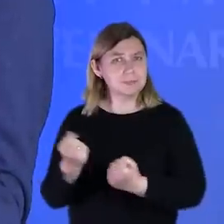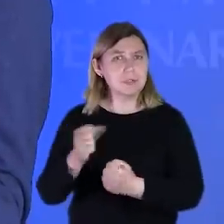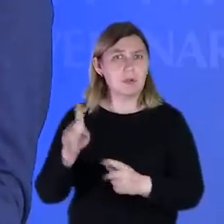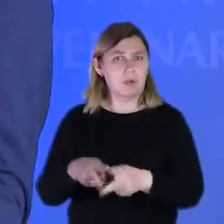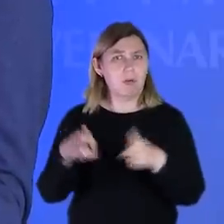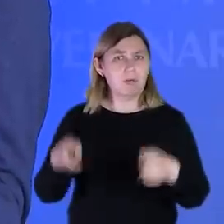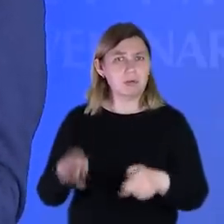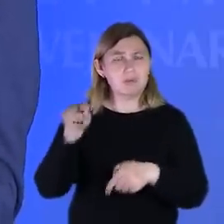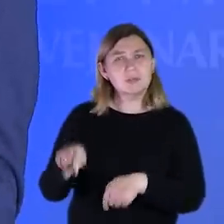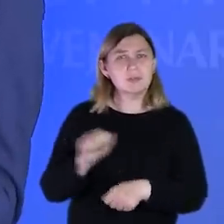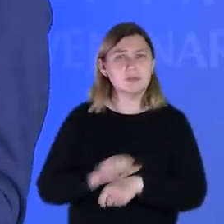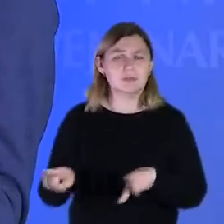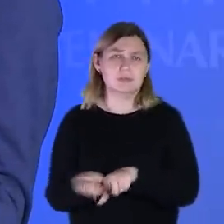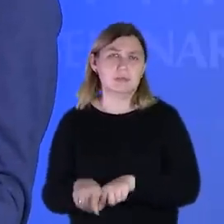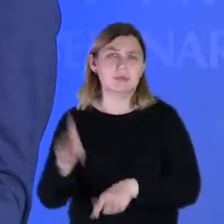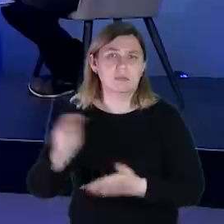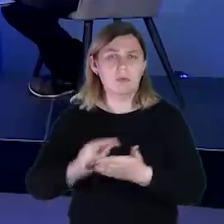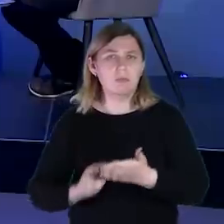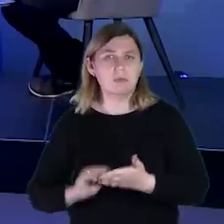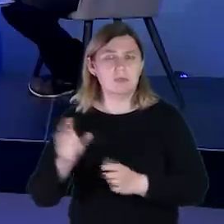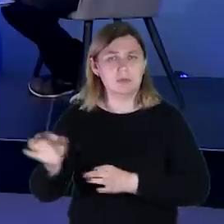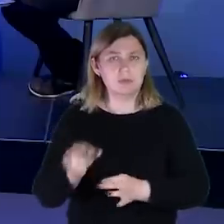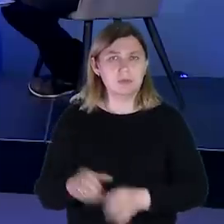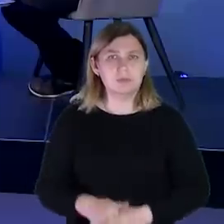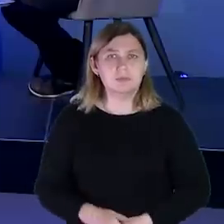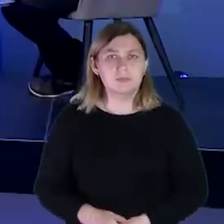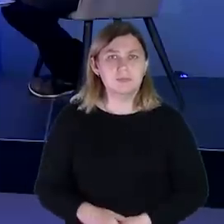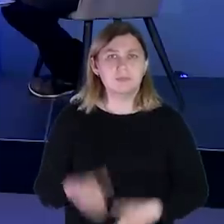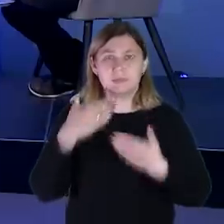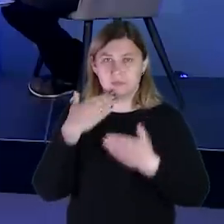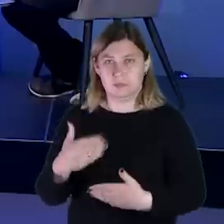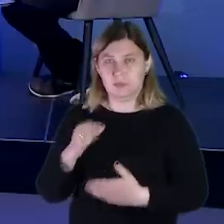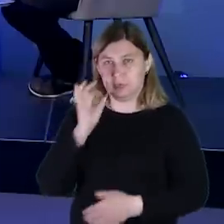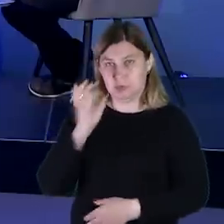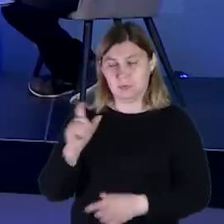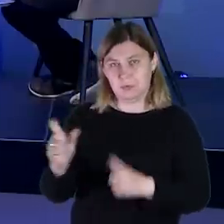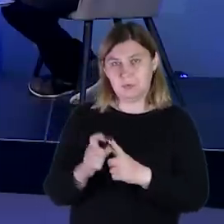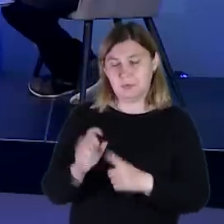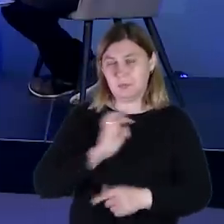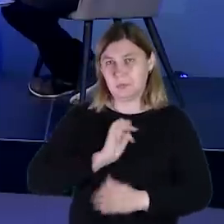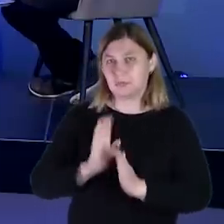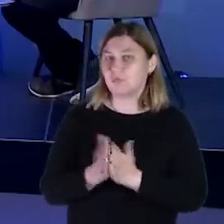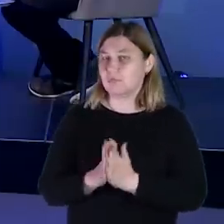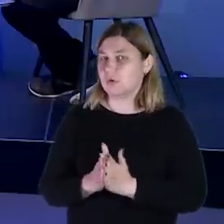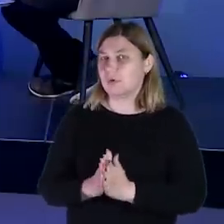temat zagadnień przez pana opisywanych? -Dziękuję za dobre słowo o mojej książce.